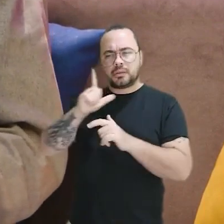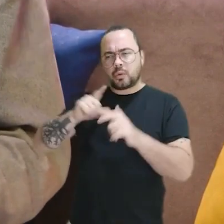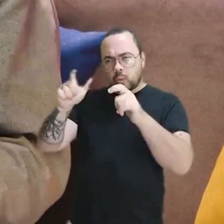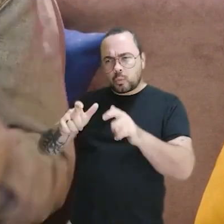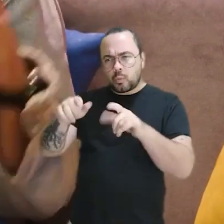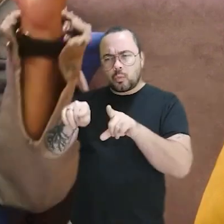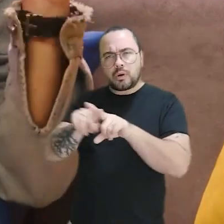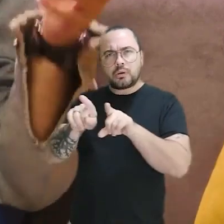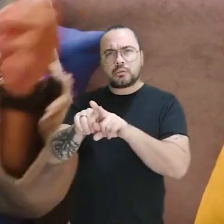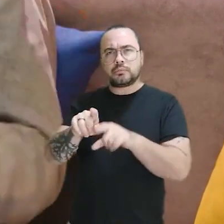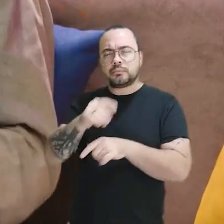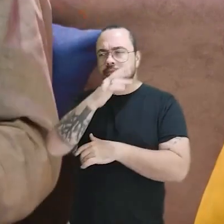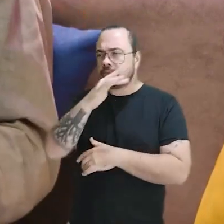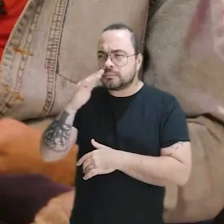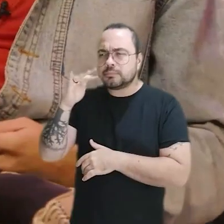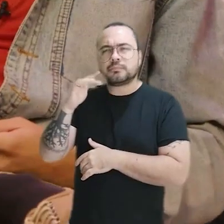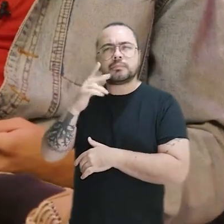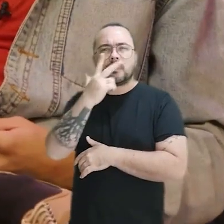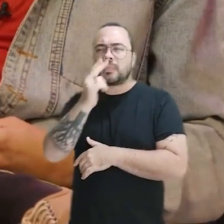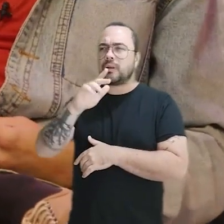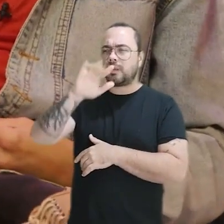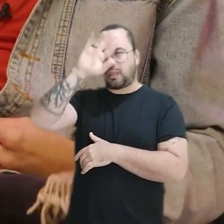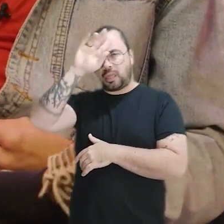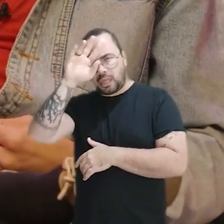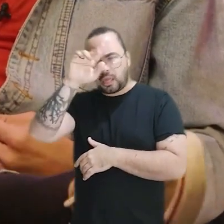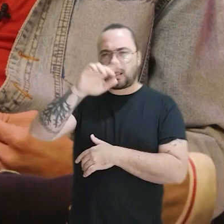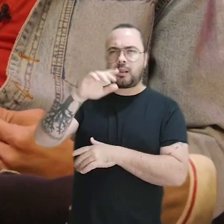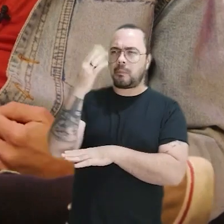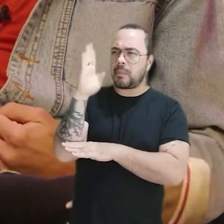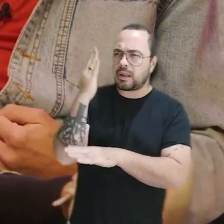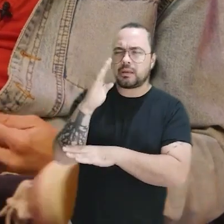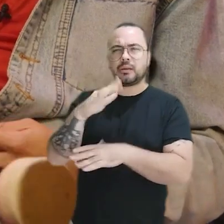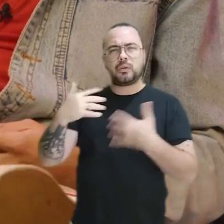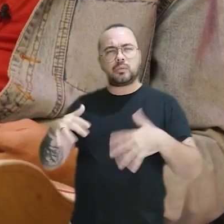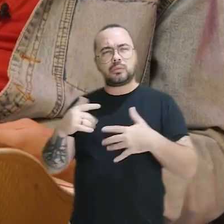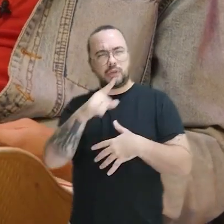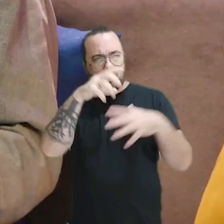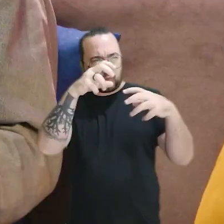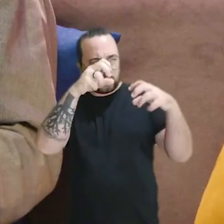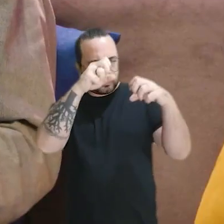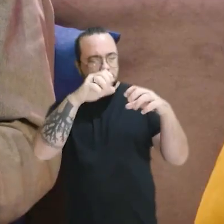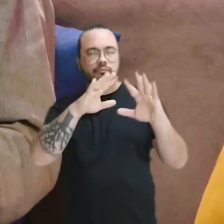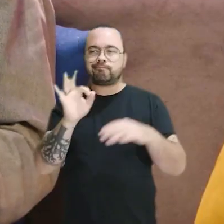Pô, você entre e é o mesmo cheiro de... Meu, de bêbado com golfe e madeira desde os anos 70. É. E não tinha um lugar